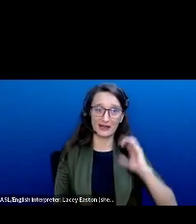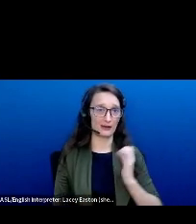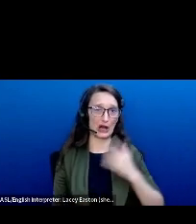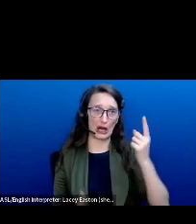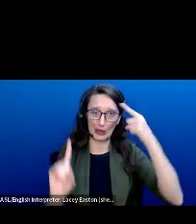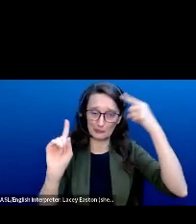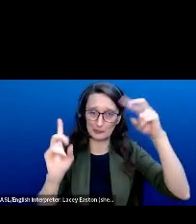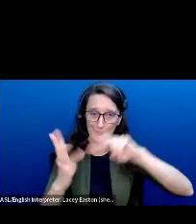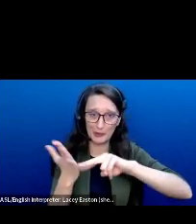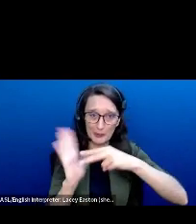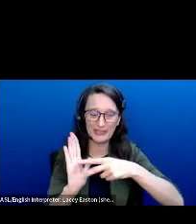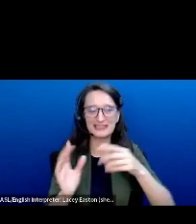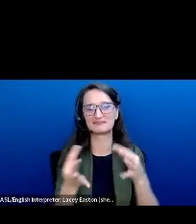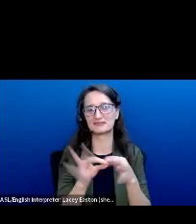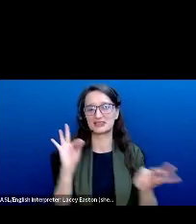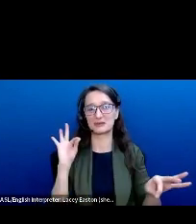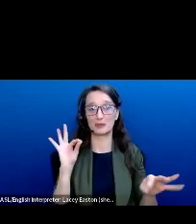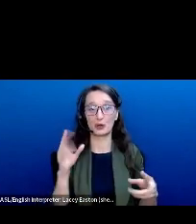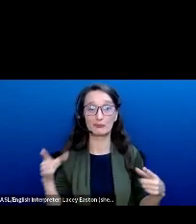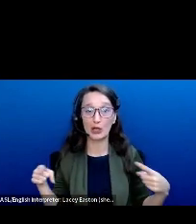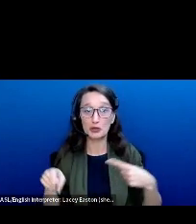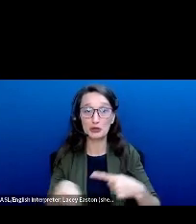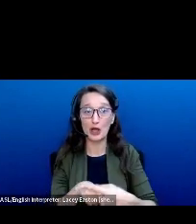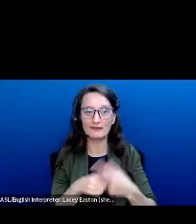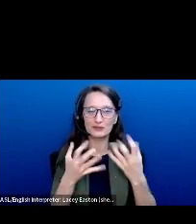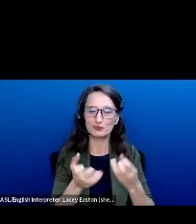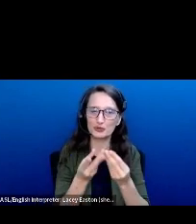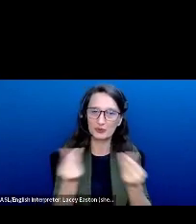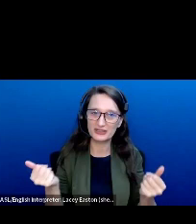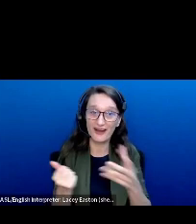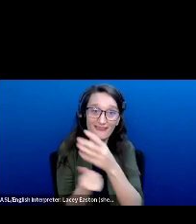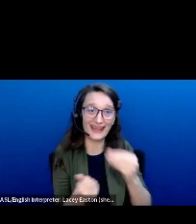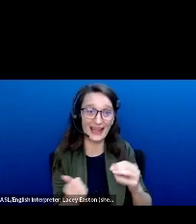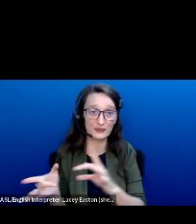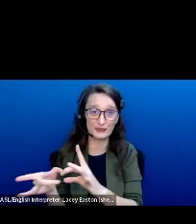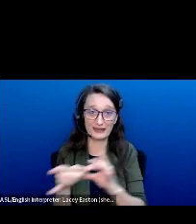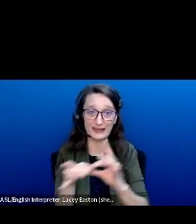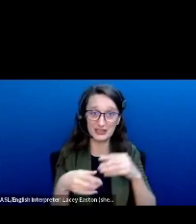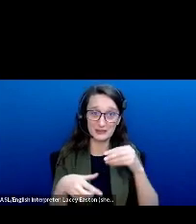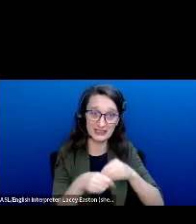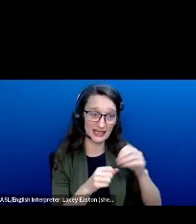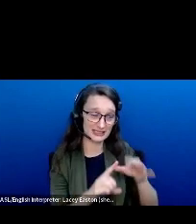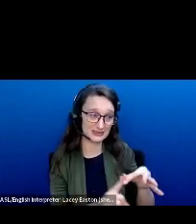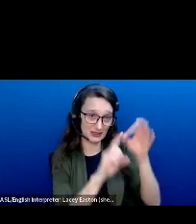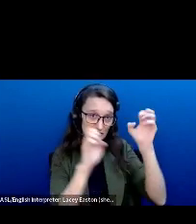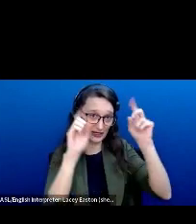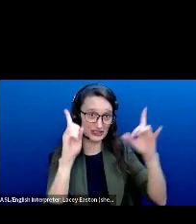conflictos y preservar las relaciones en educación especial en California. Para ello,